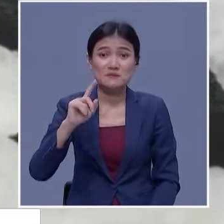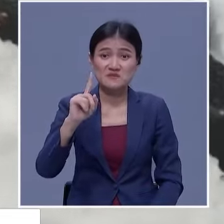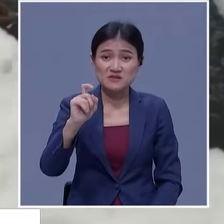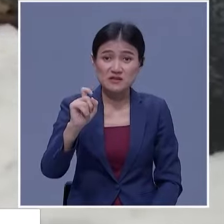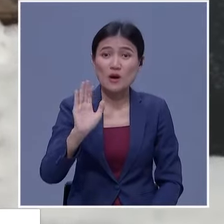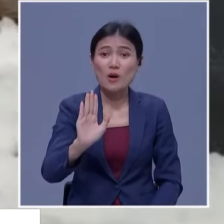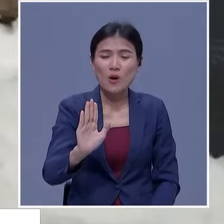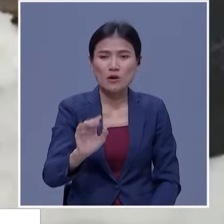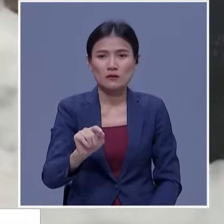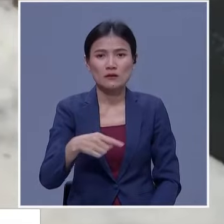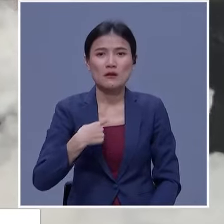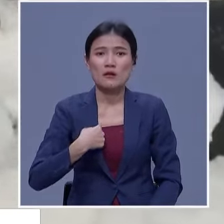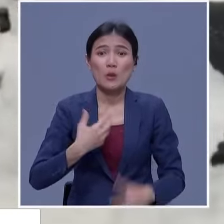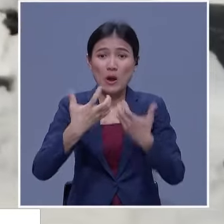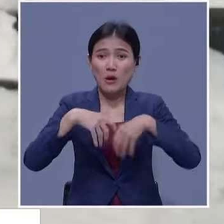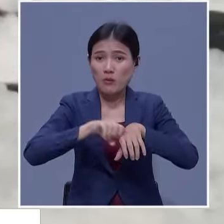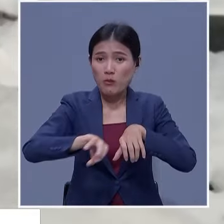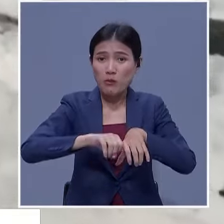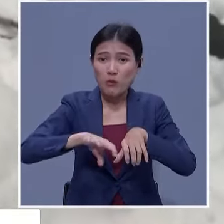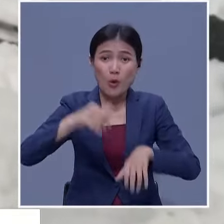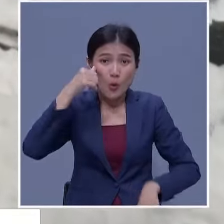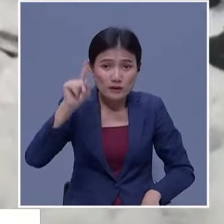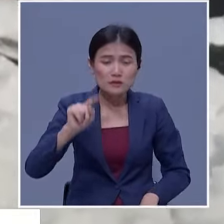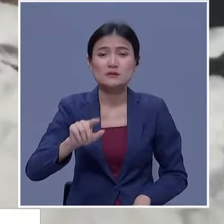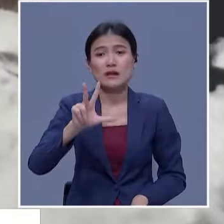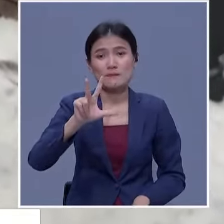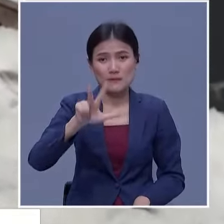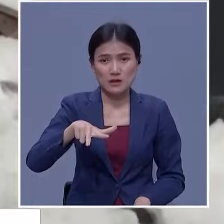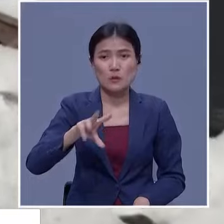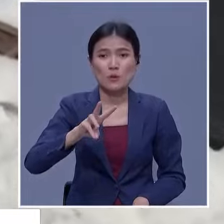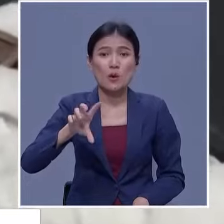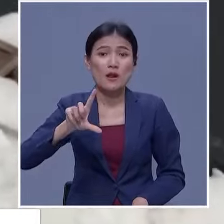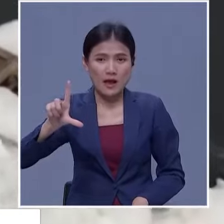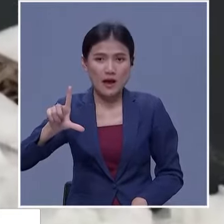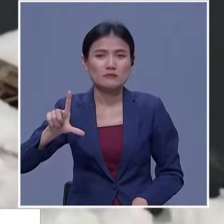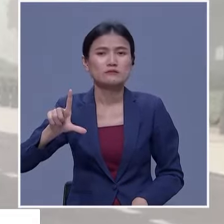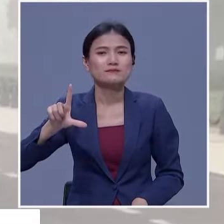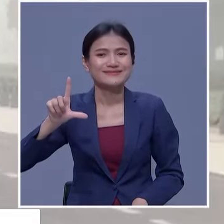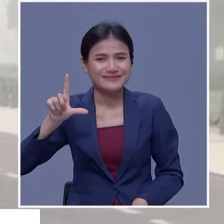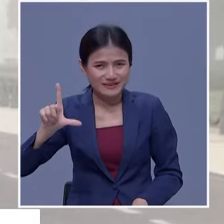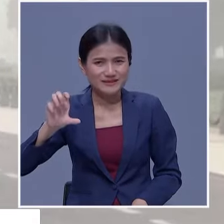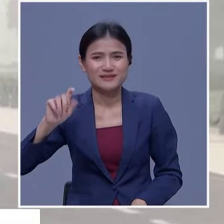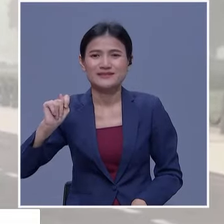ปล่อยออกมาในแต่ละวันจำนวนถึง 3,600 ล้าน ลิตรก่อให้เกิดภัยคุกคามต่อสิ่งแวดล้อม